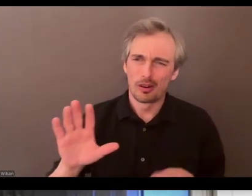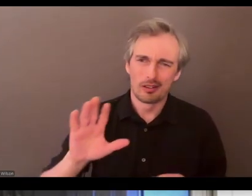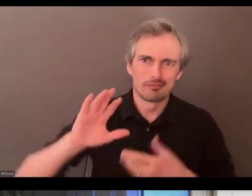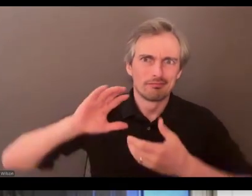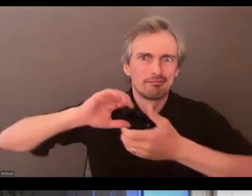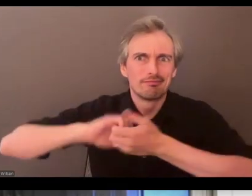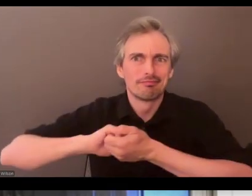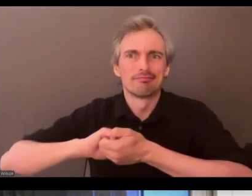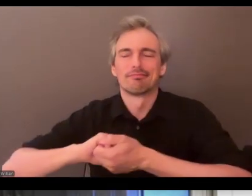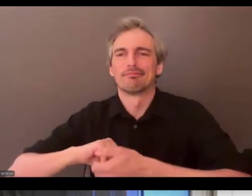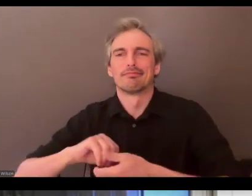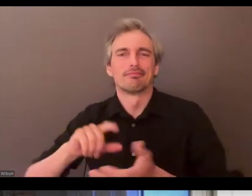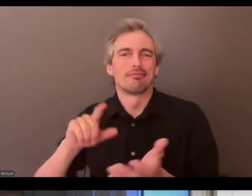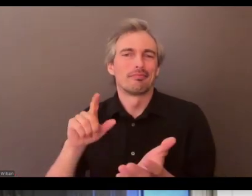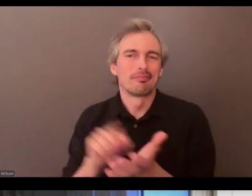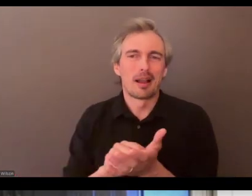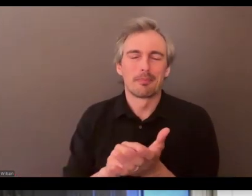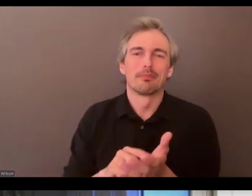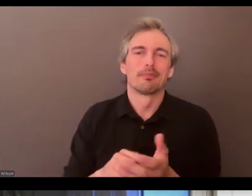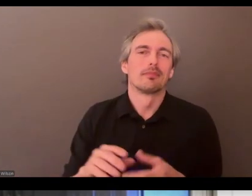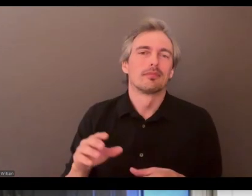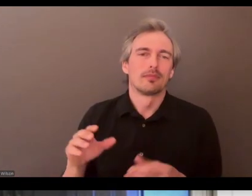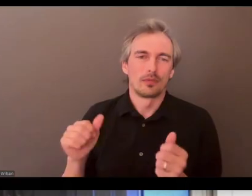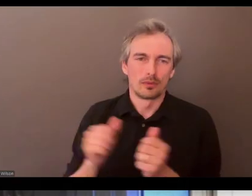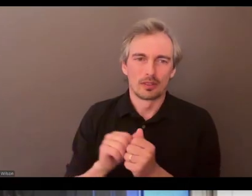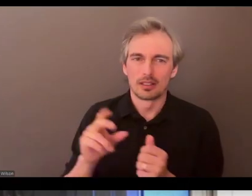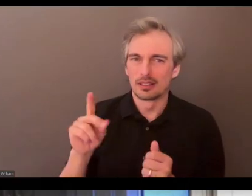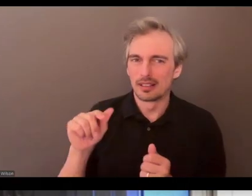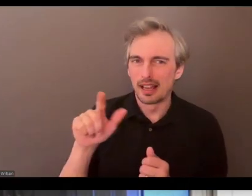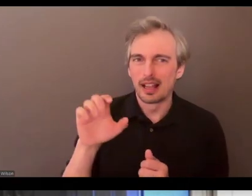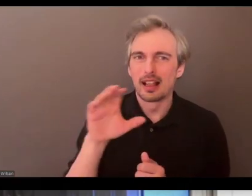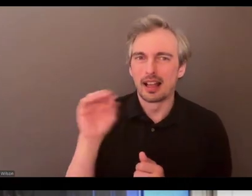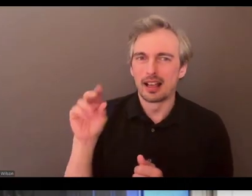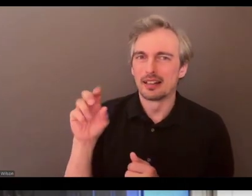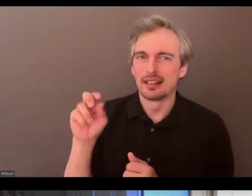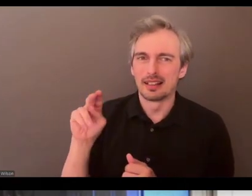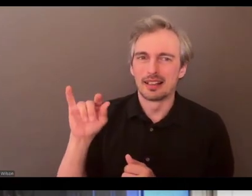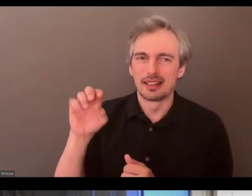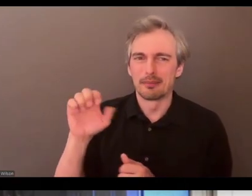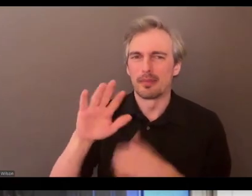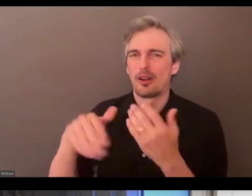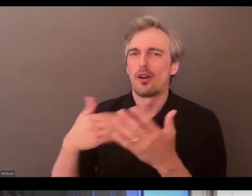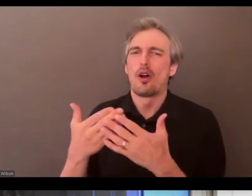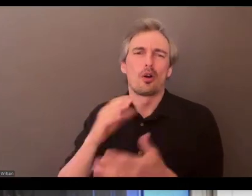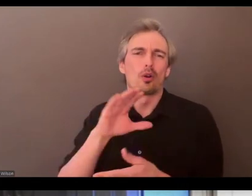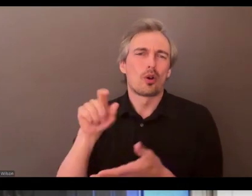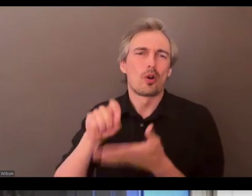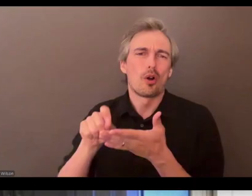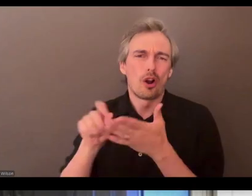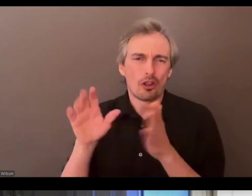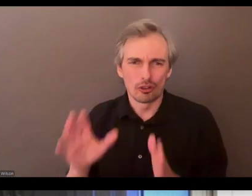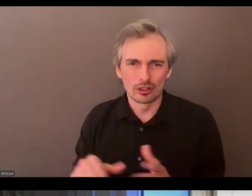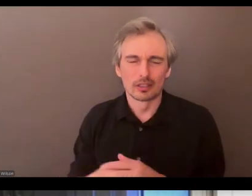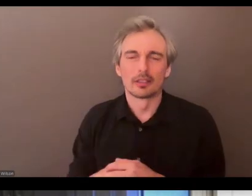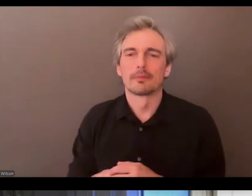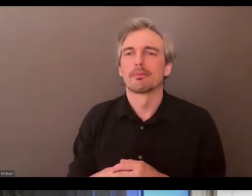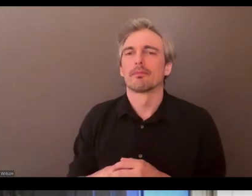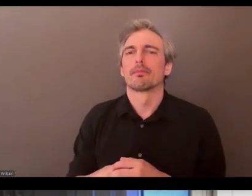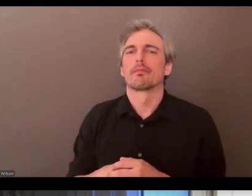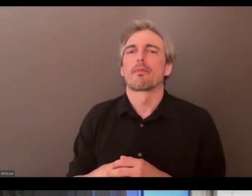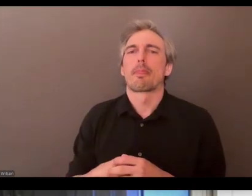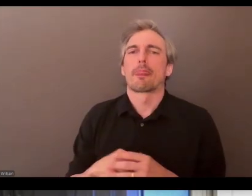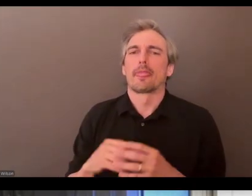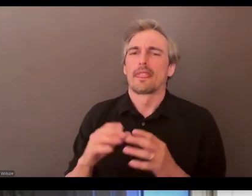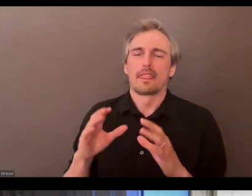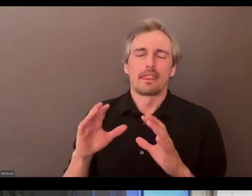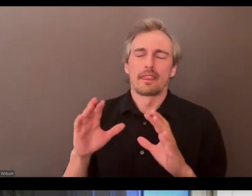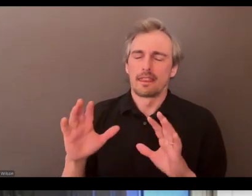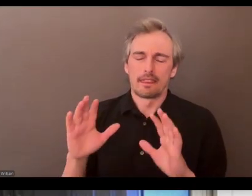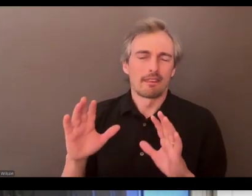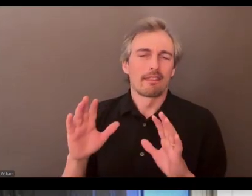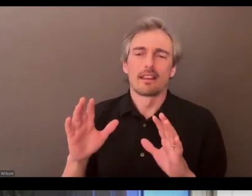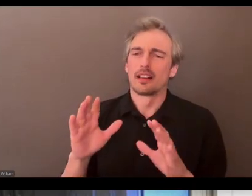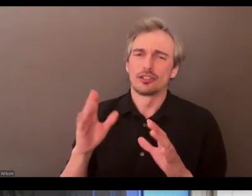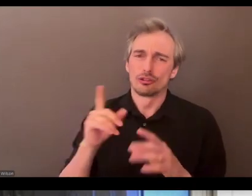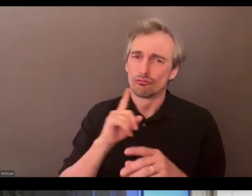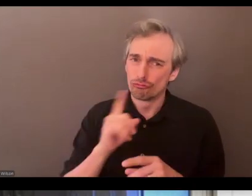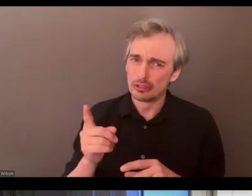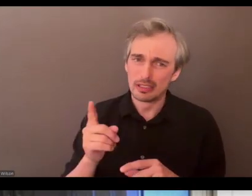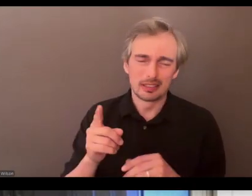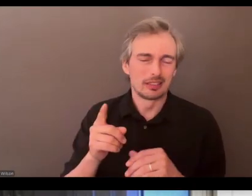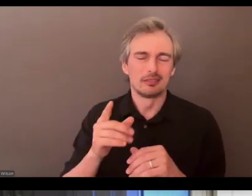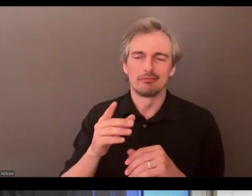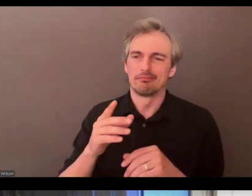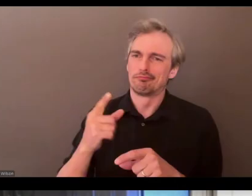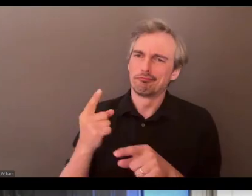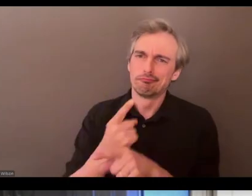これはデジタルアクセシビリティ、 UX、そしてインク ル ーシブなウェブやアプリデザインの実践的なガイドです。